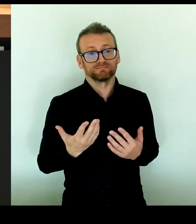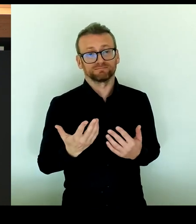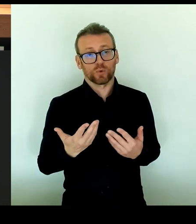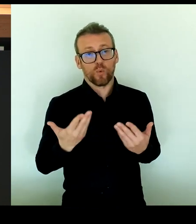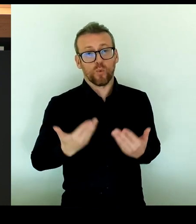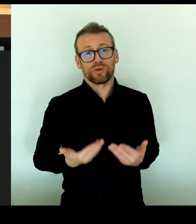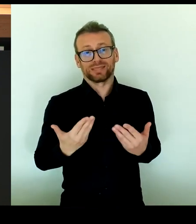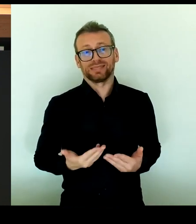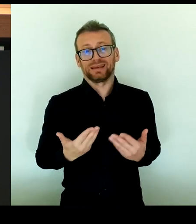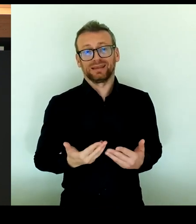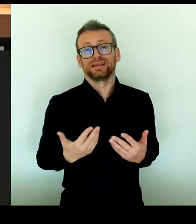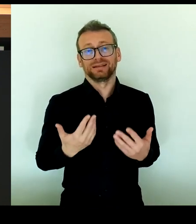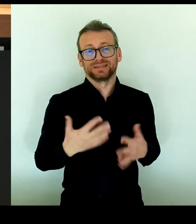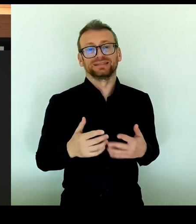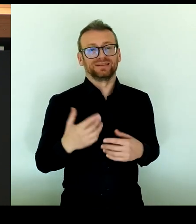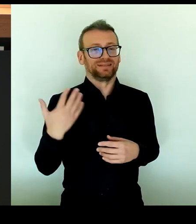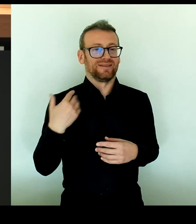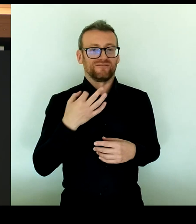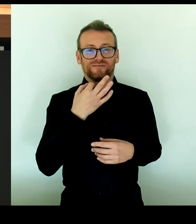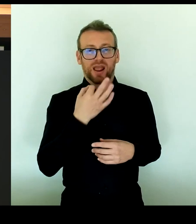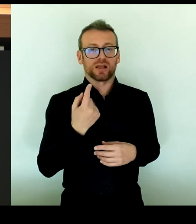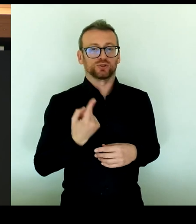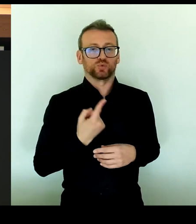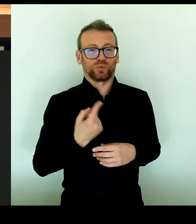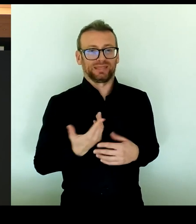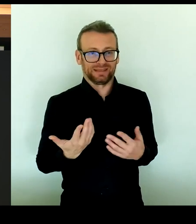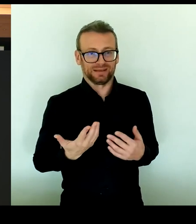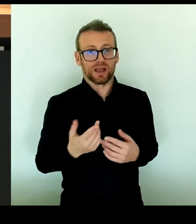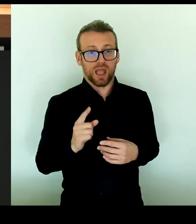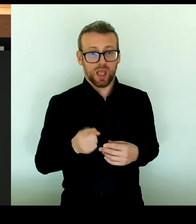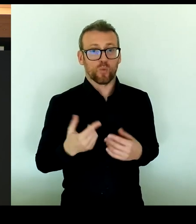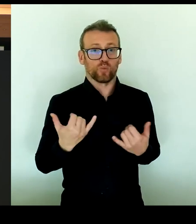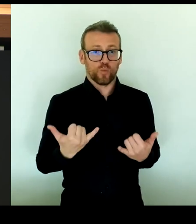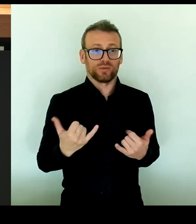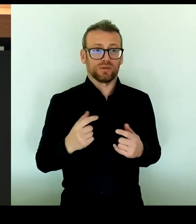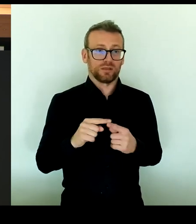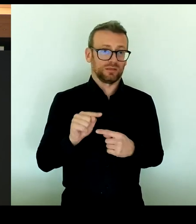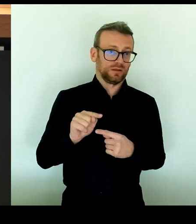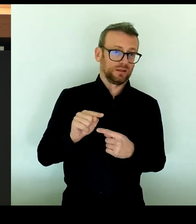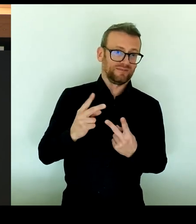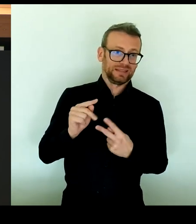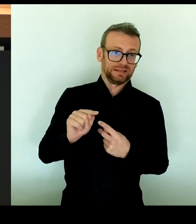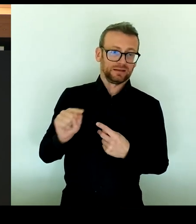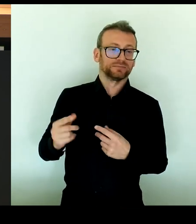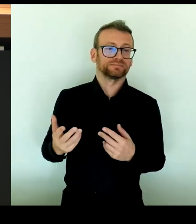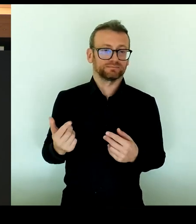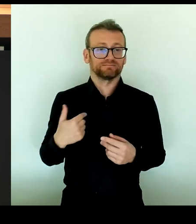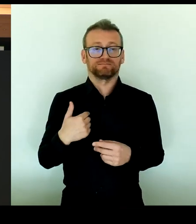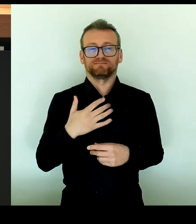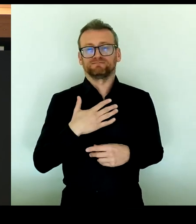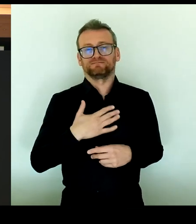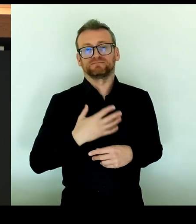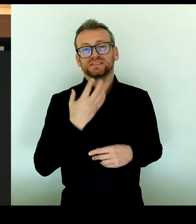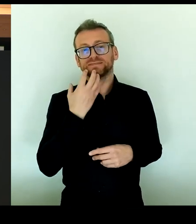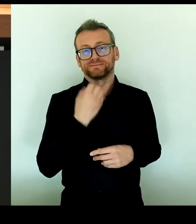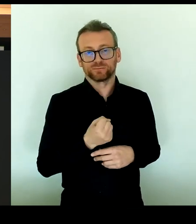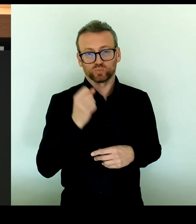kurz danach, wie beispielsweise das Tempelhofer Feld, das Pankower Tor, die Michel Angelo Straße könnte noch viele Beispiele nennen. Die kommen überhaupt nicht voran.